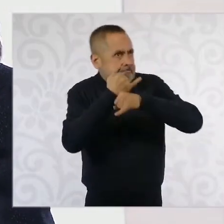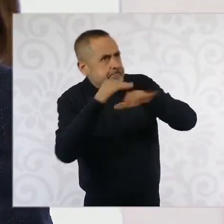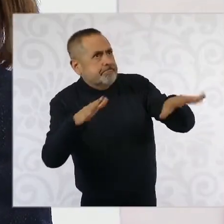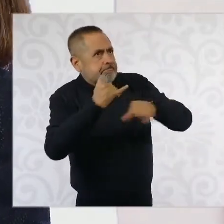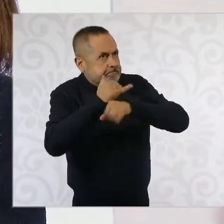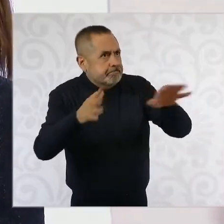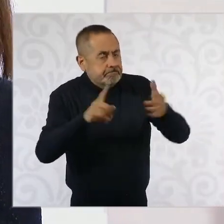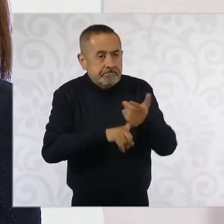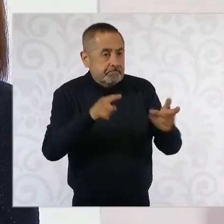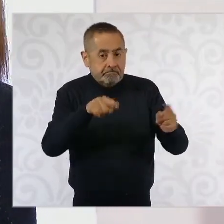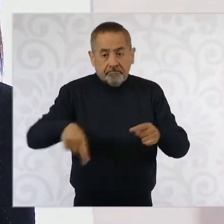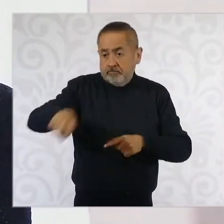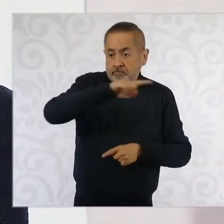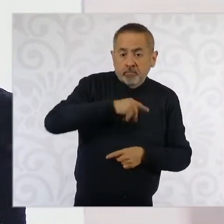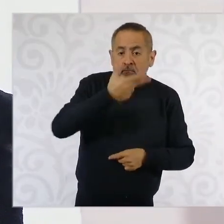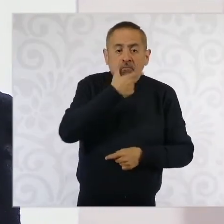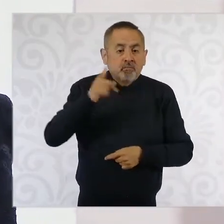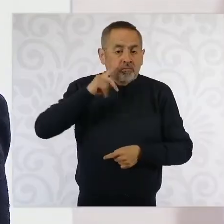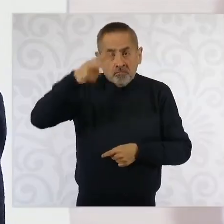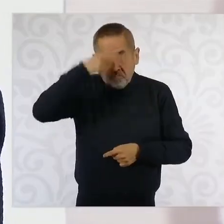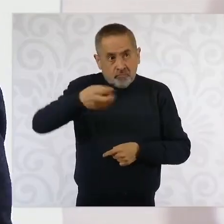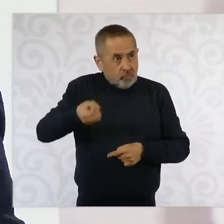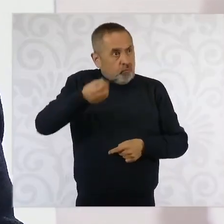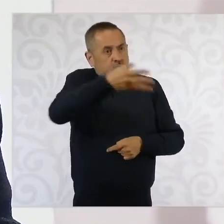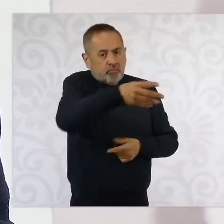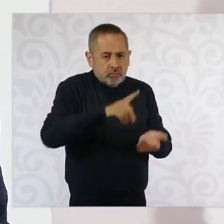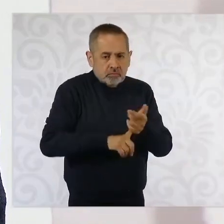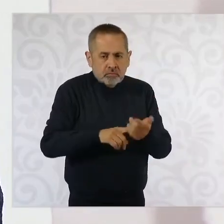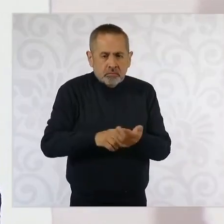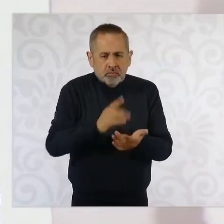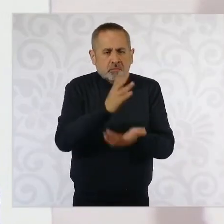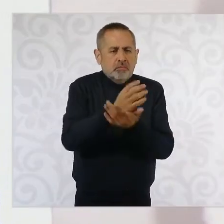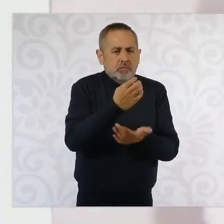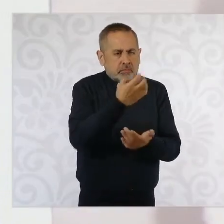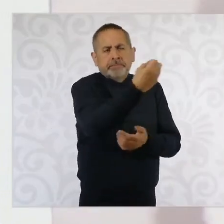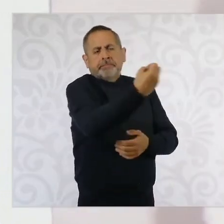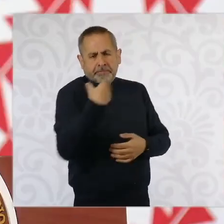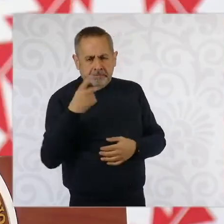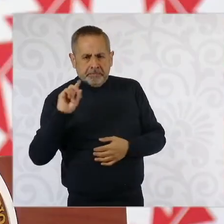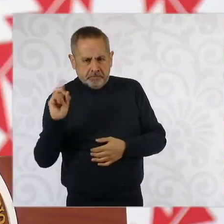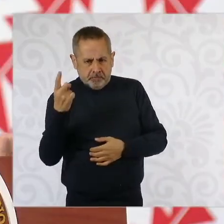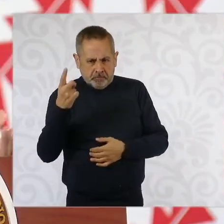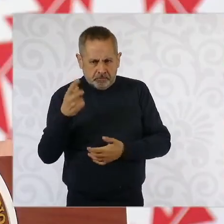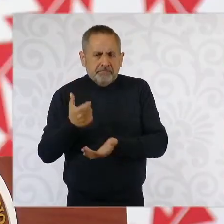aportación de las y los mexicanos no solo a la economía de México con su remesas sino también